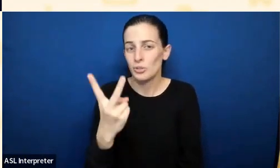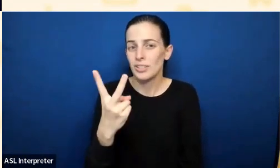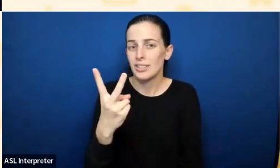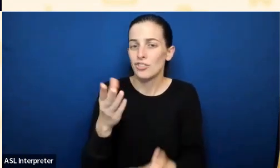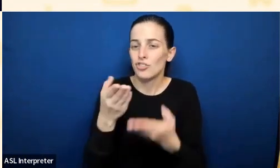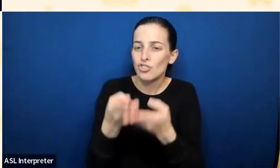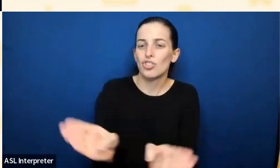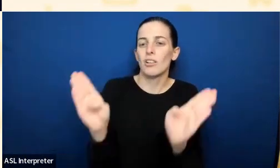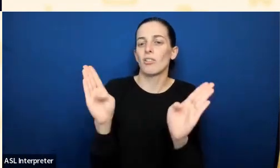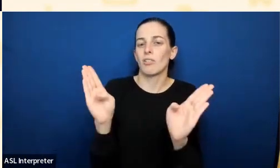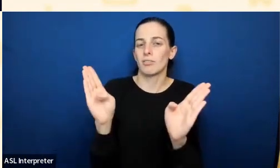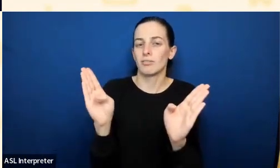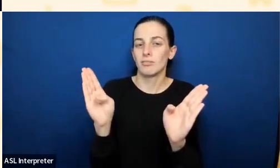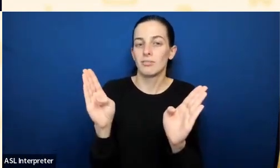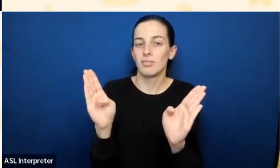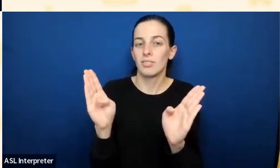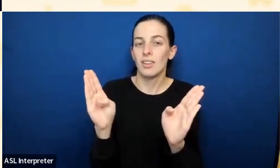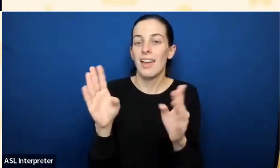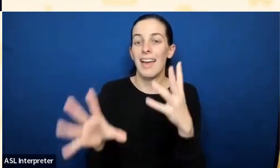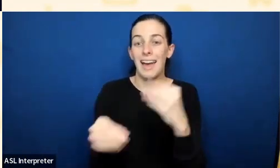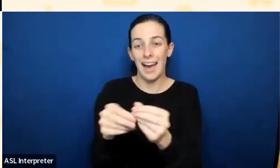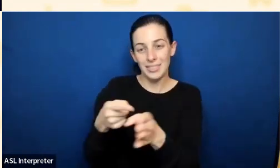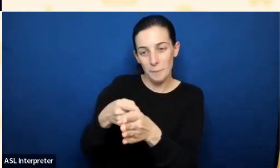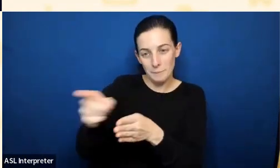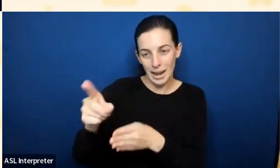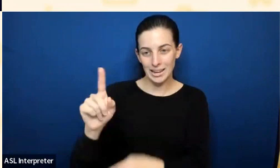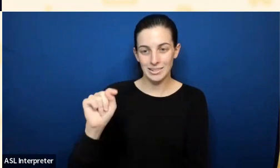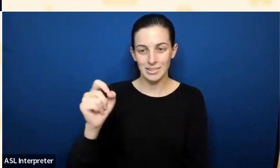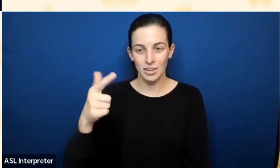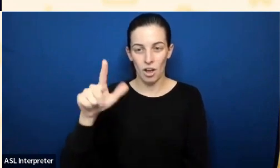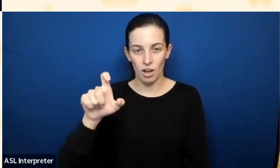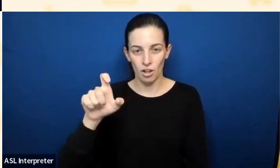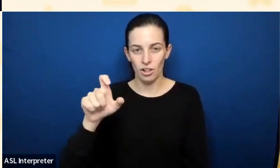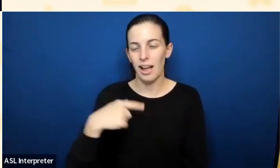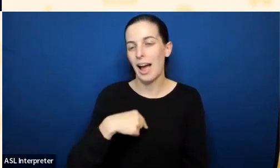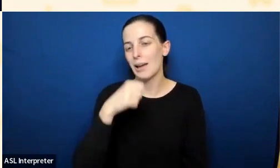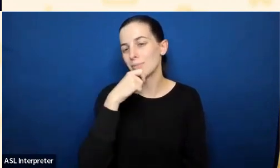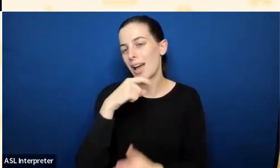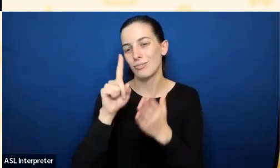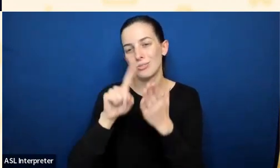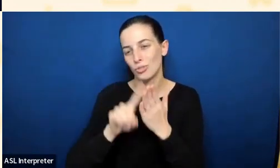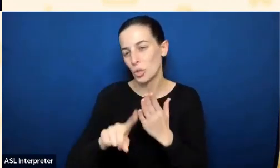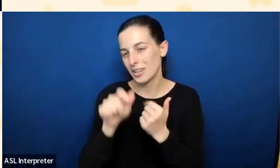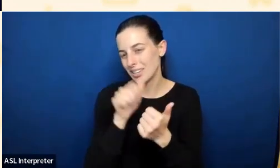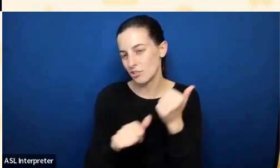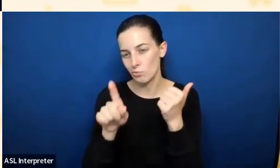A continuación, entramos en nuestros estilos de alternancia principales. No voy a repasar cada uno de estos. Puedes leerlos si quieres.